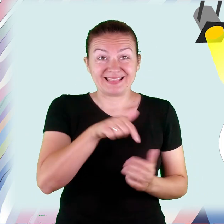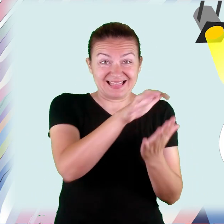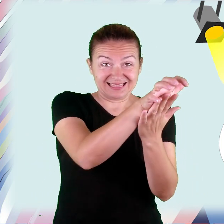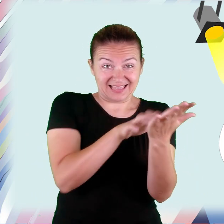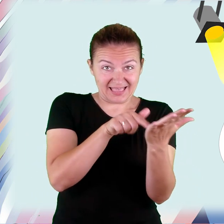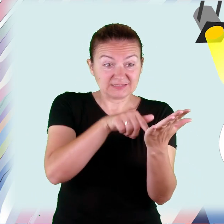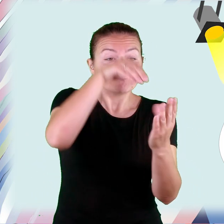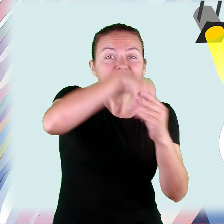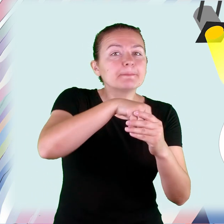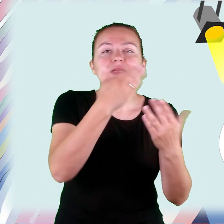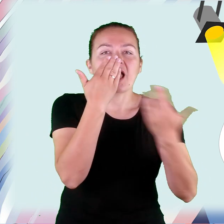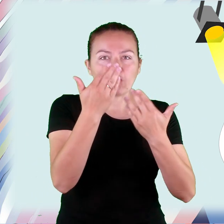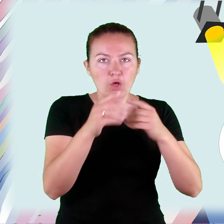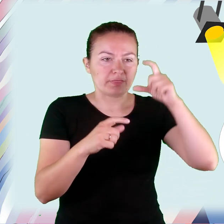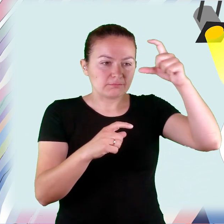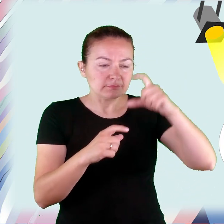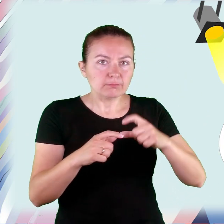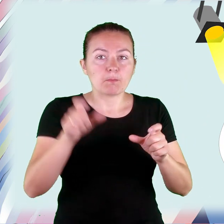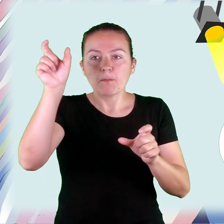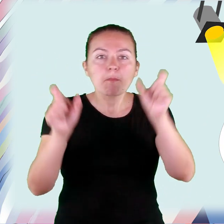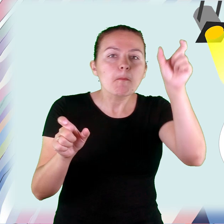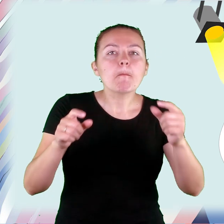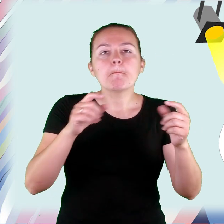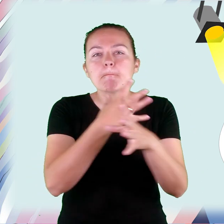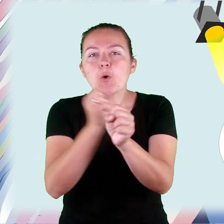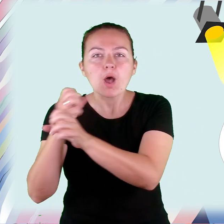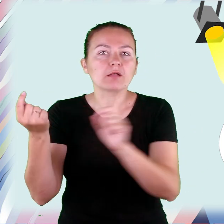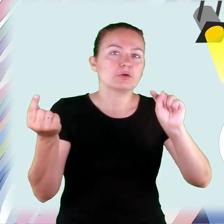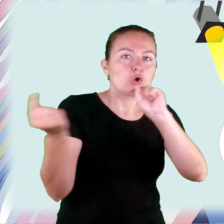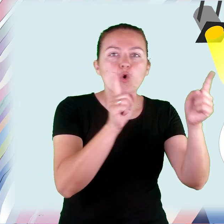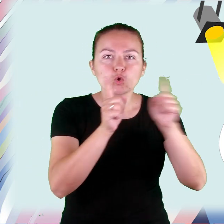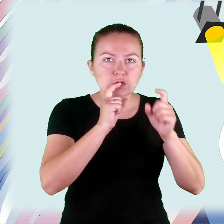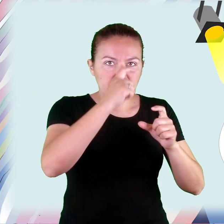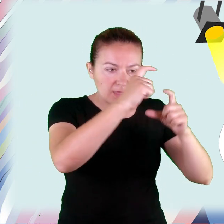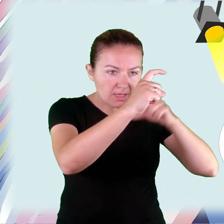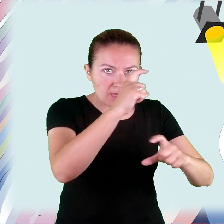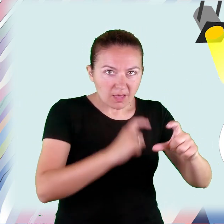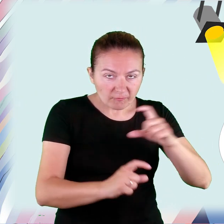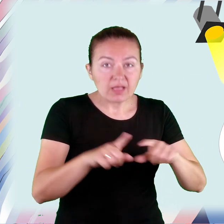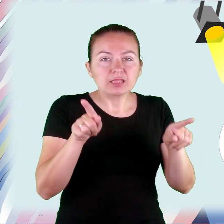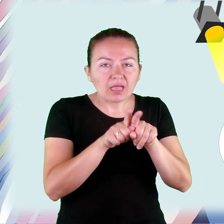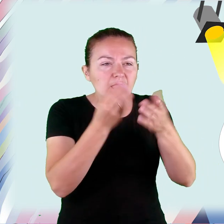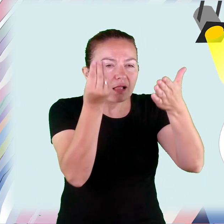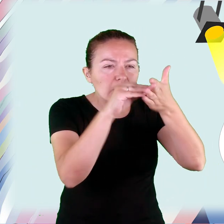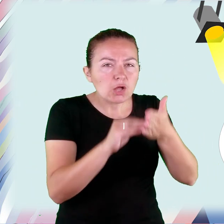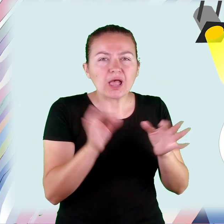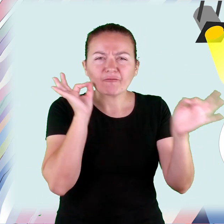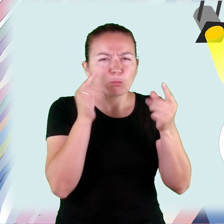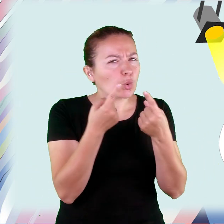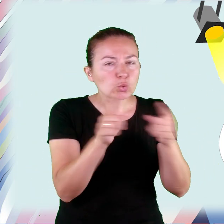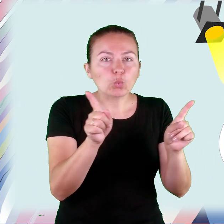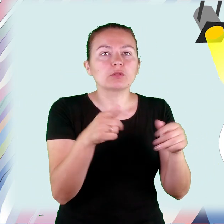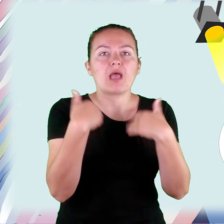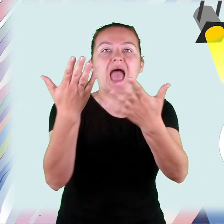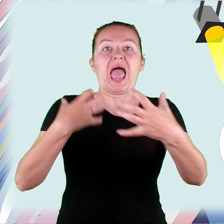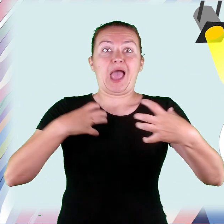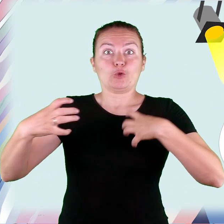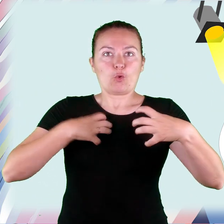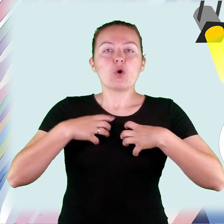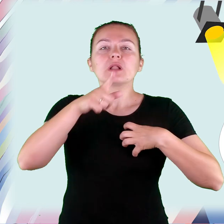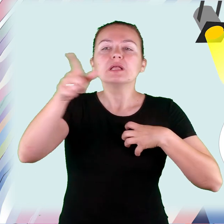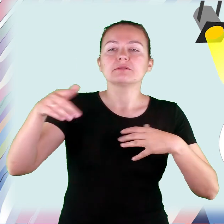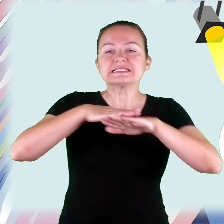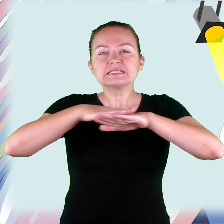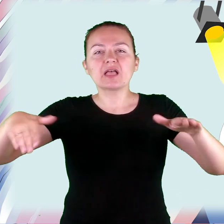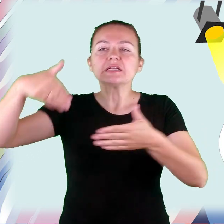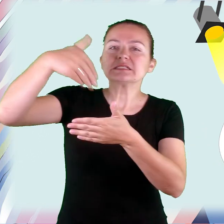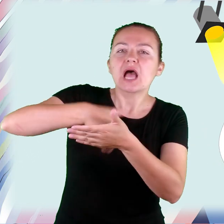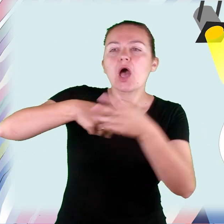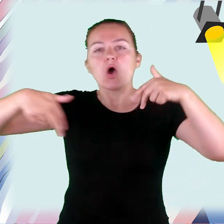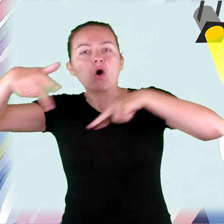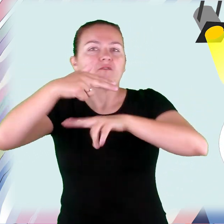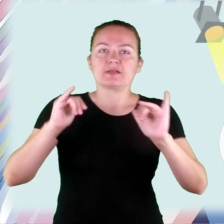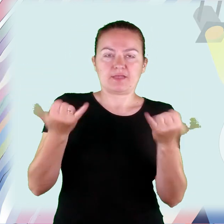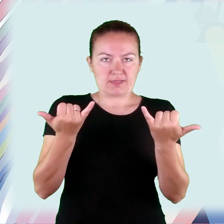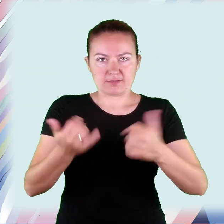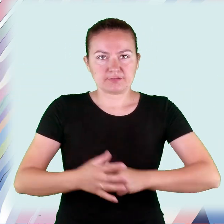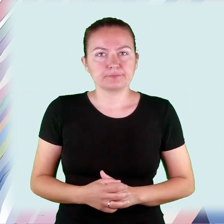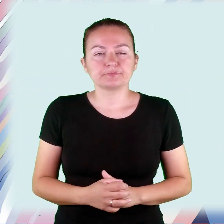Tekst dramatu zawiera wypowiedzi bohaterów oraz krótkie informacje dla aktorów - jak mają się zachowywać na scenie.